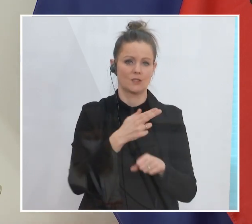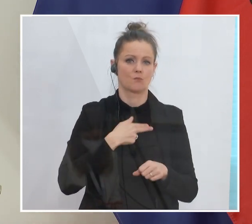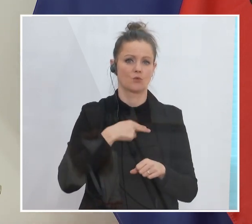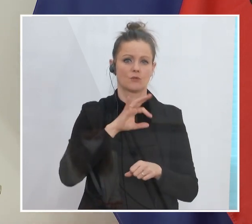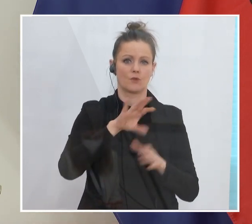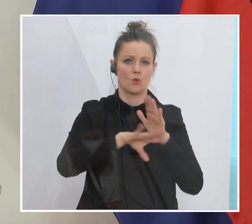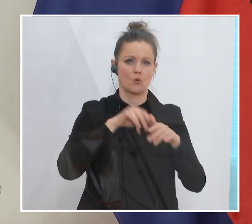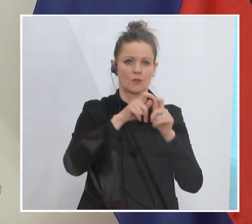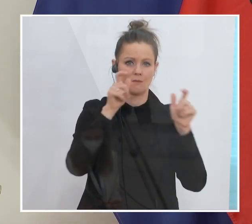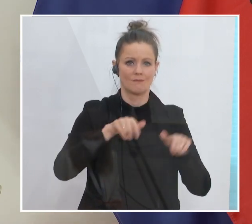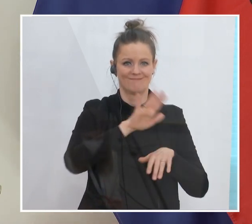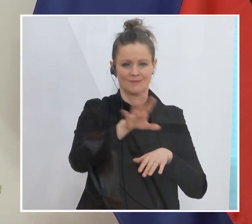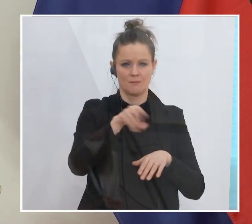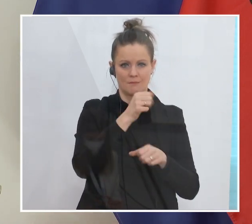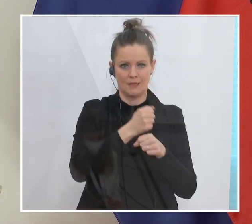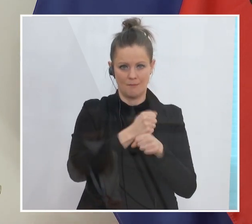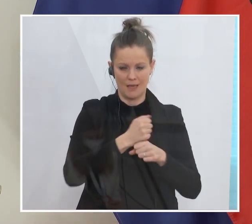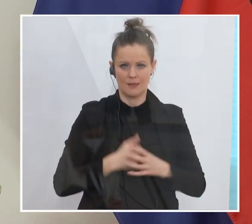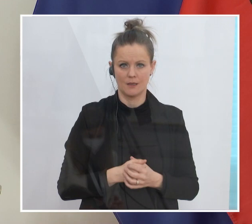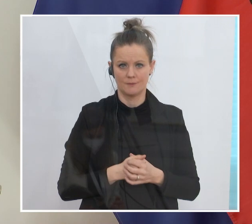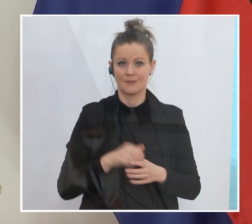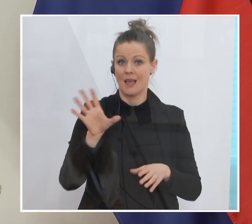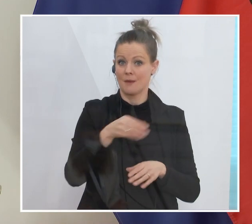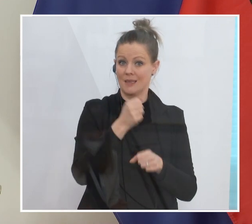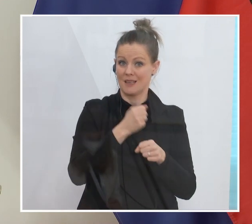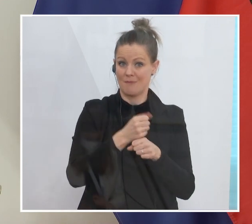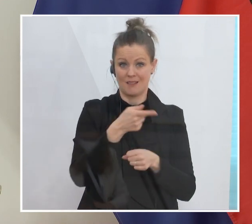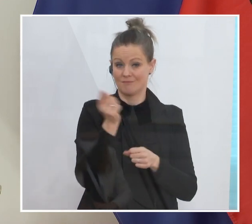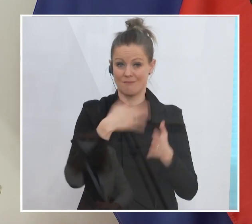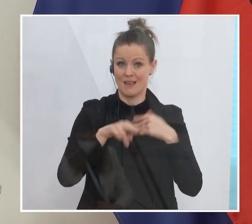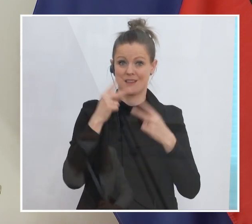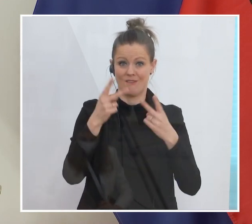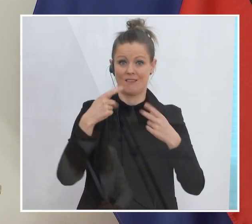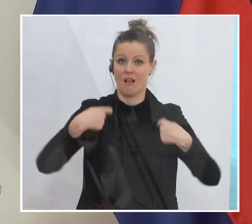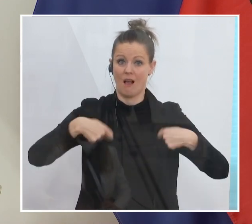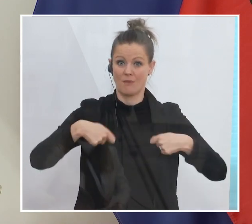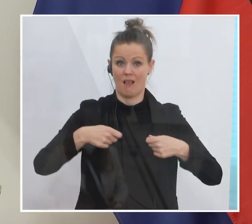und ihre Mitarbeiter. Die Mitarbeiter sind einfach das wichtigste Kapital in unseren Betrieb. Und ich